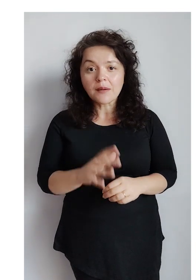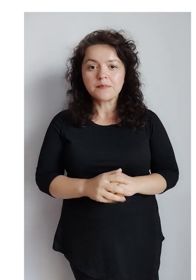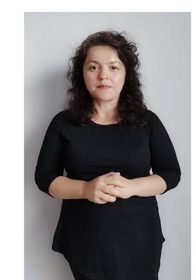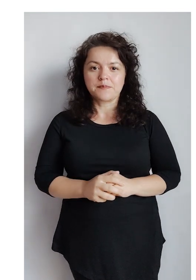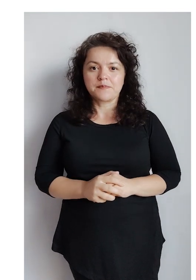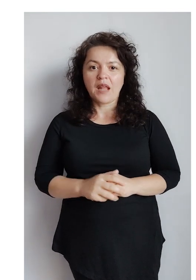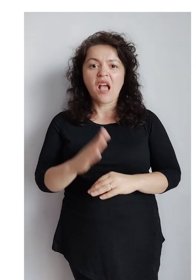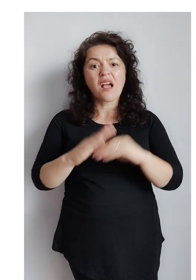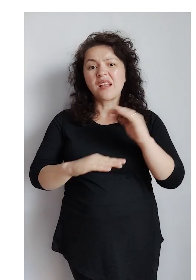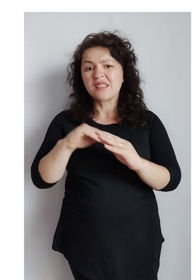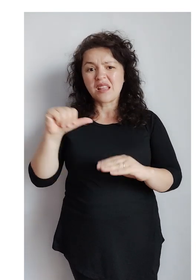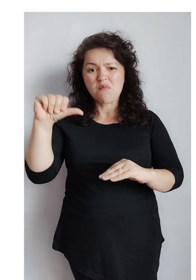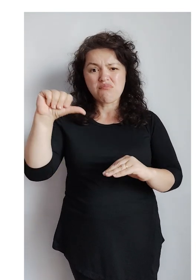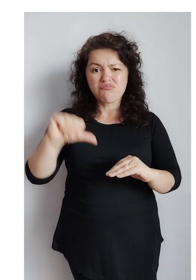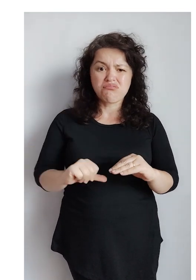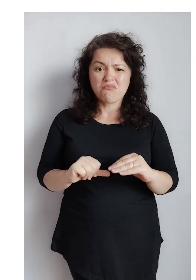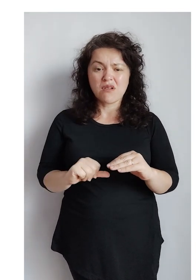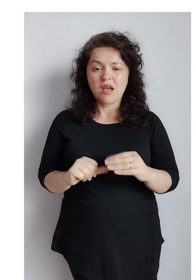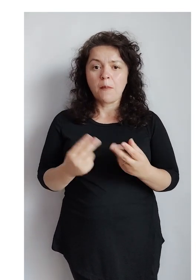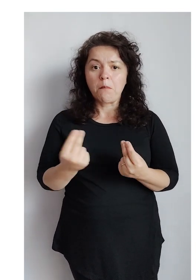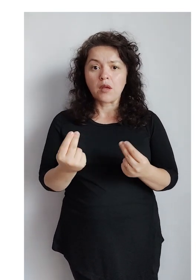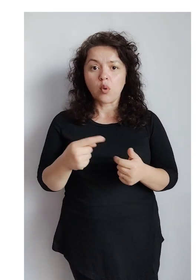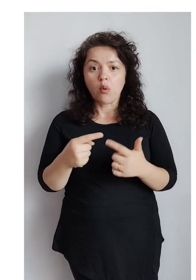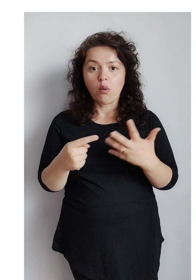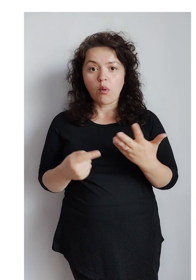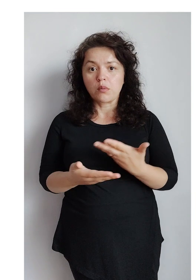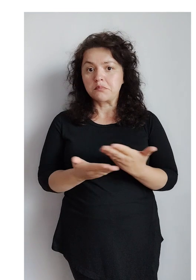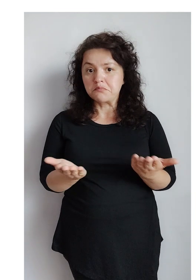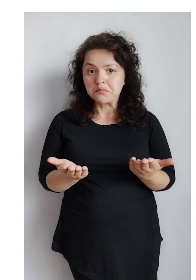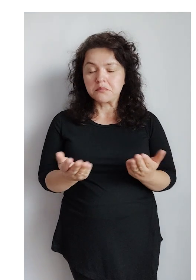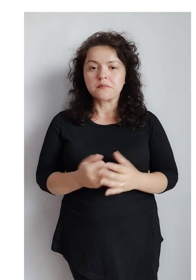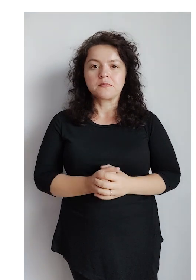Calitatea mai scăzută a serviciilor pentru o gamă mai largă de vizitatori